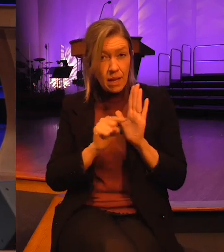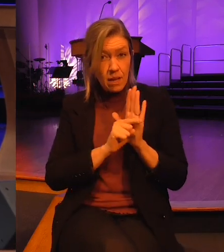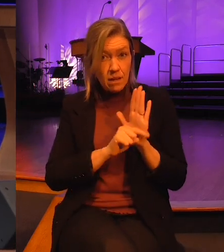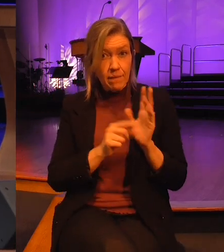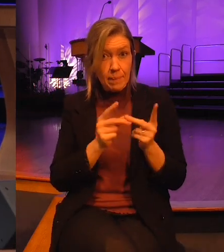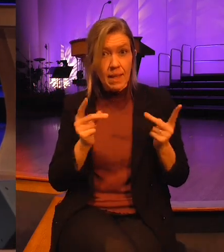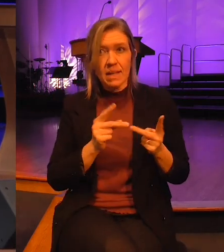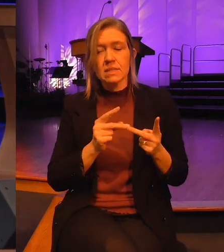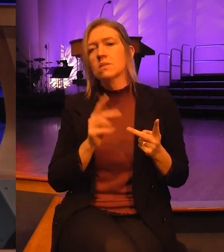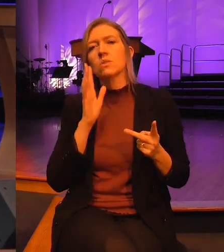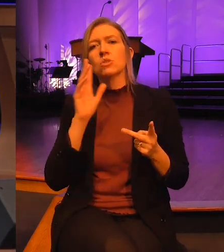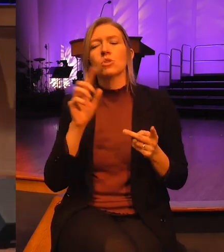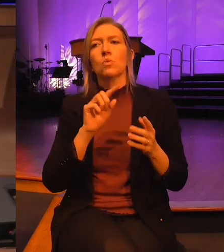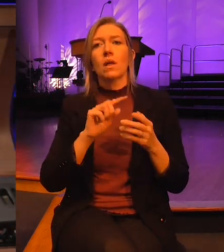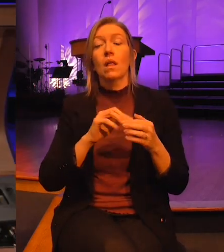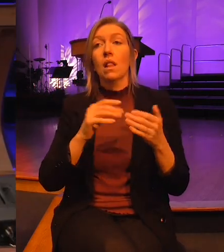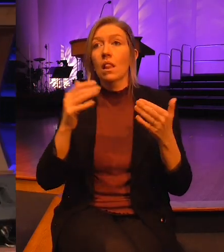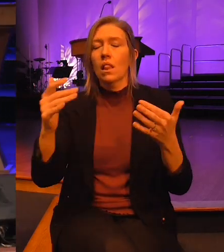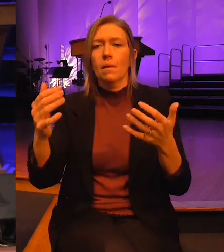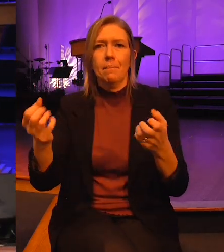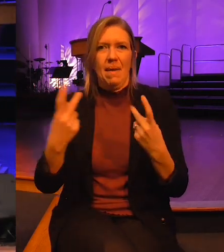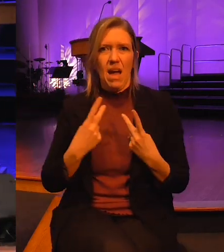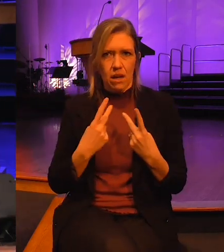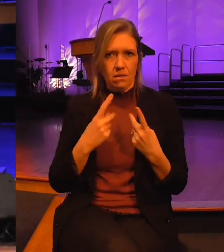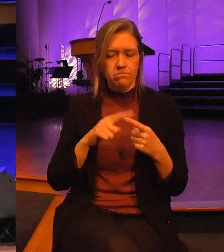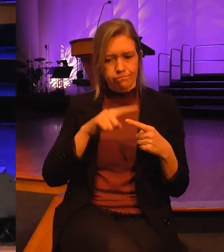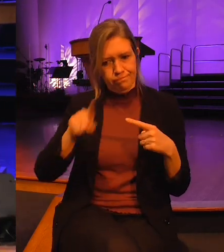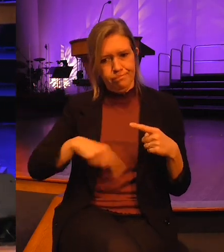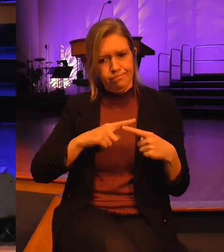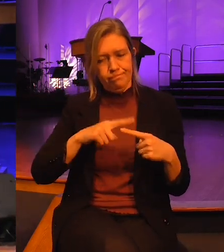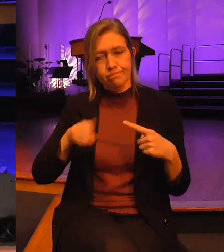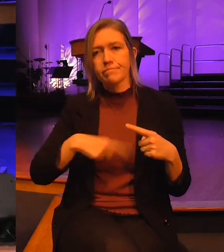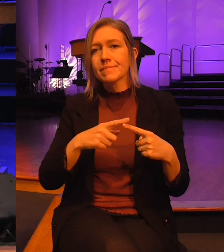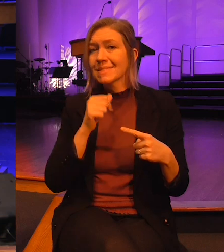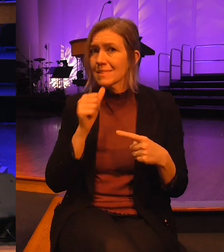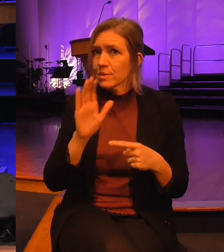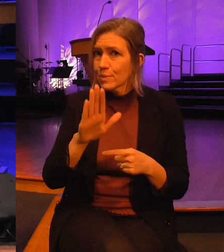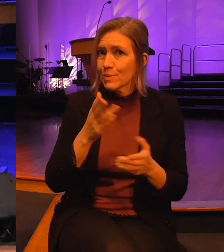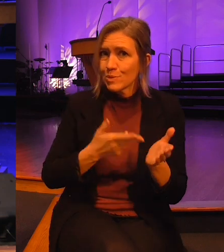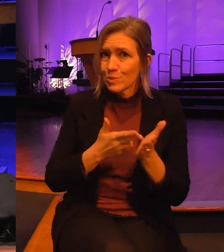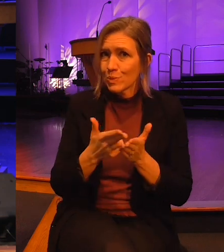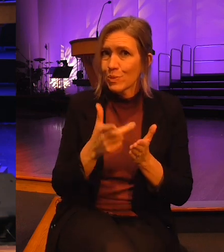aprender es que esa no es la verdad de quién eres y cuándo abrazas ese sentido de totalidad